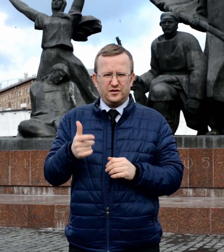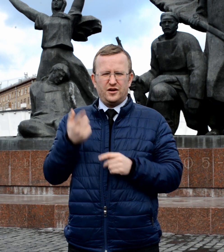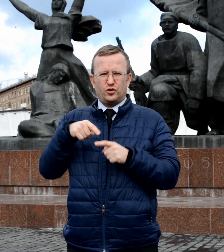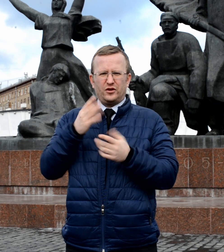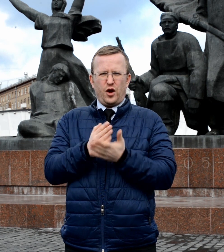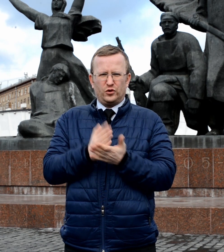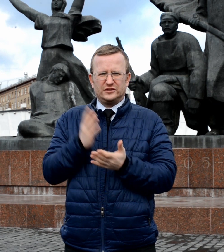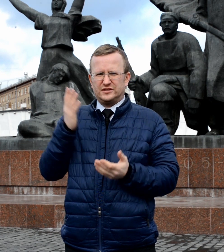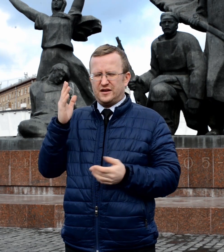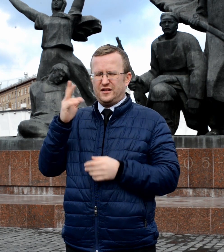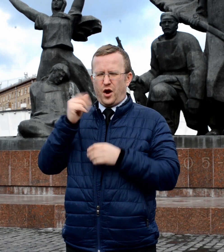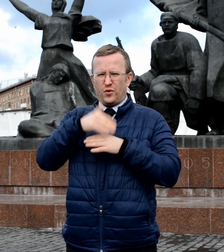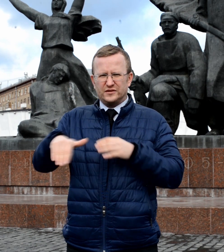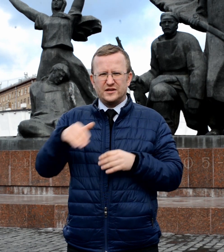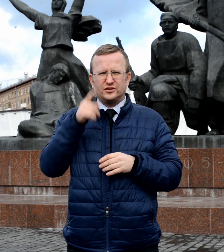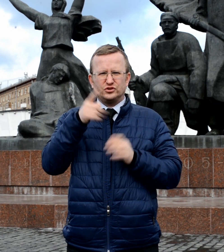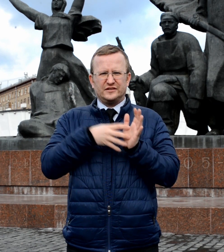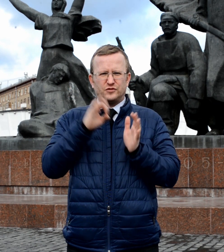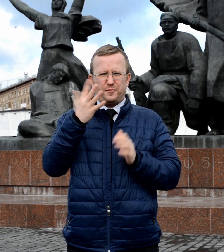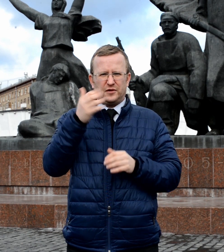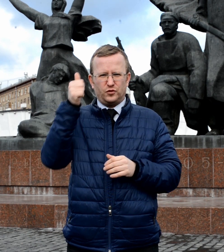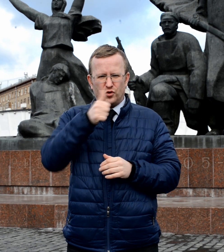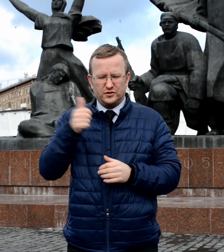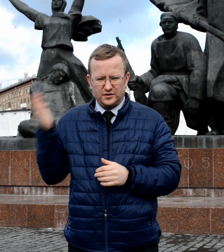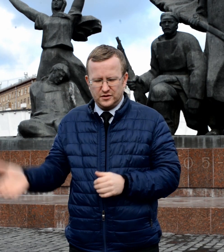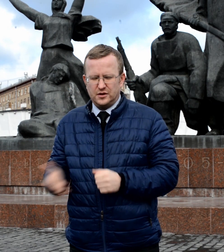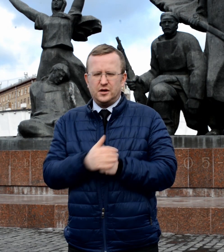который находится на улице 1905 года.